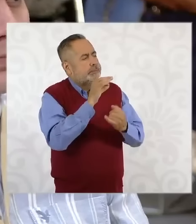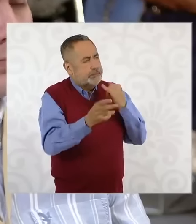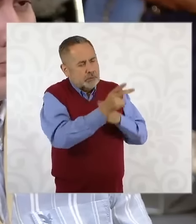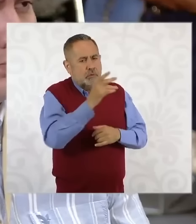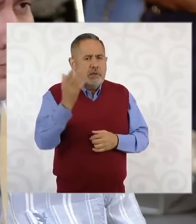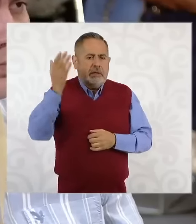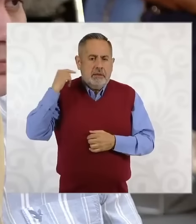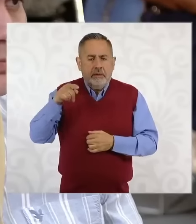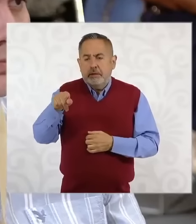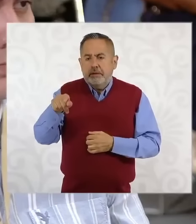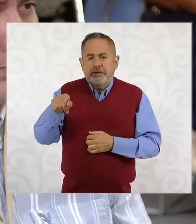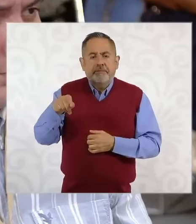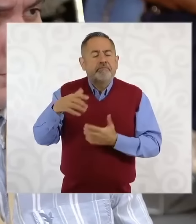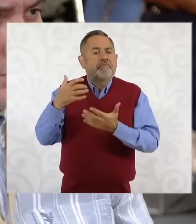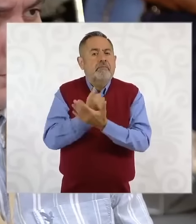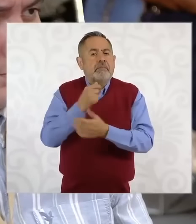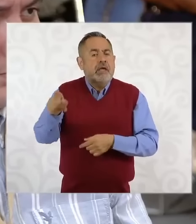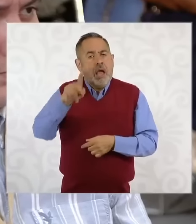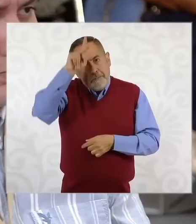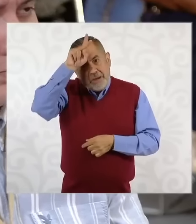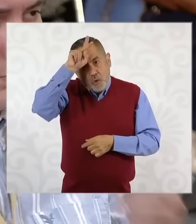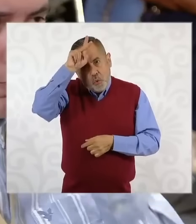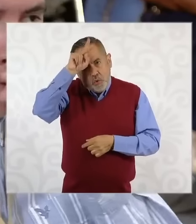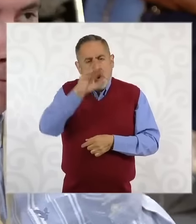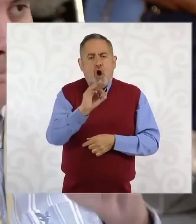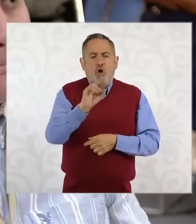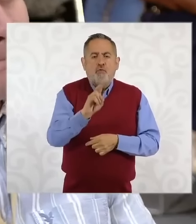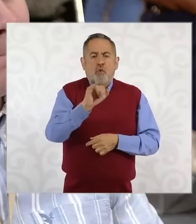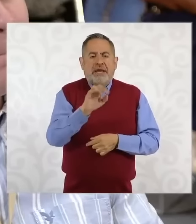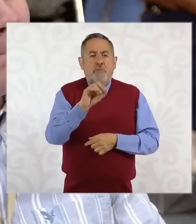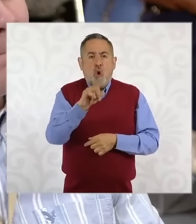la victoria de Keiko Fujimor en Perú, ¿usted ya ha tenido comunicación con ella? insistirá